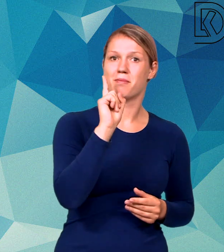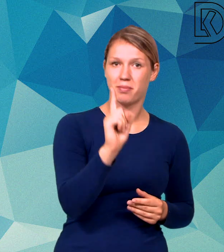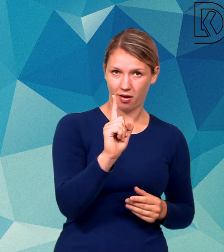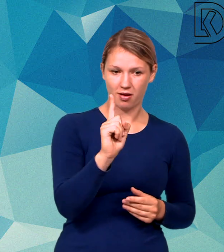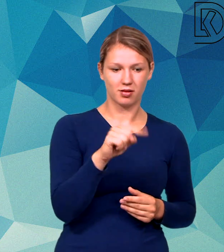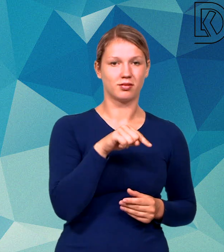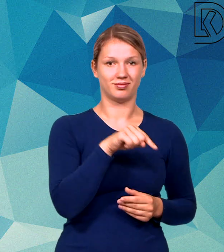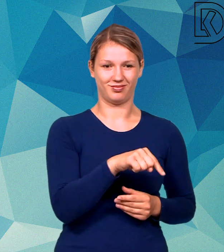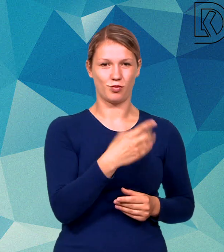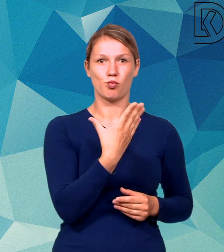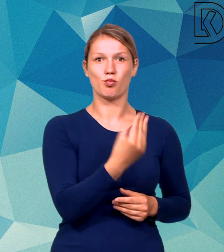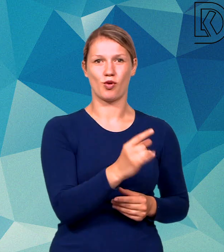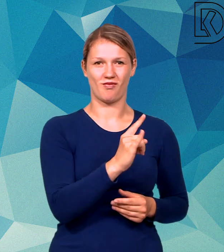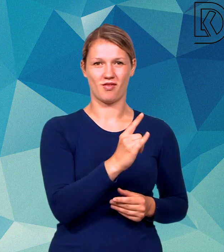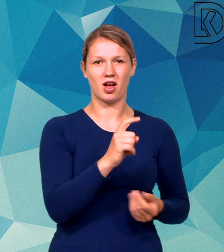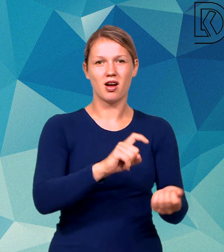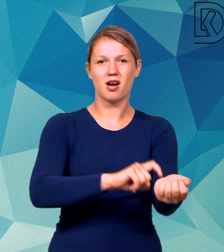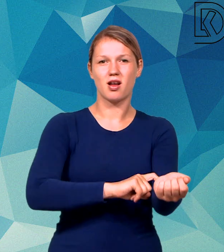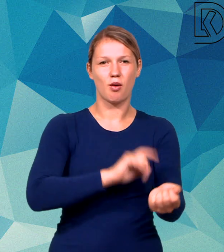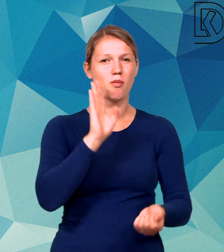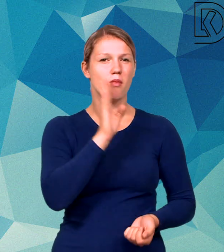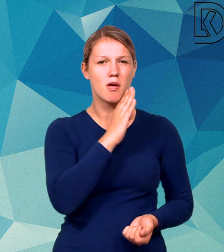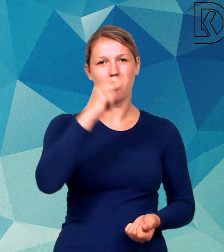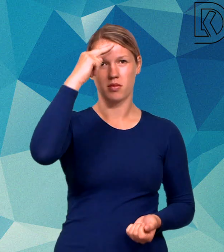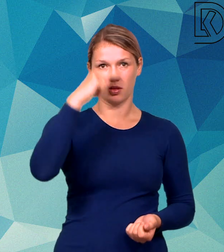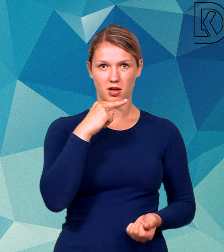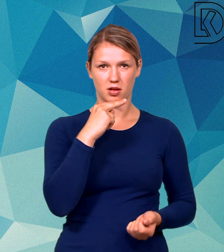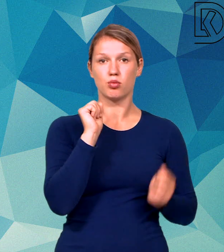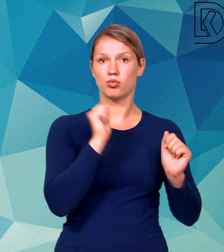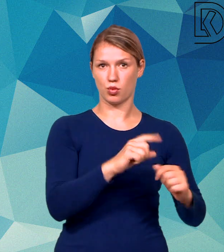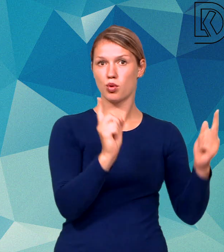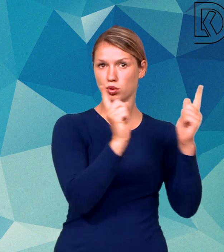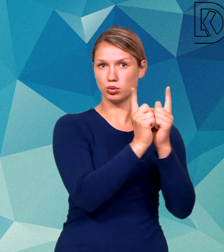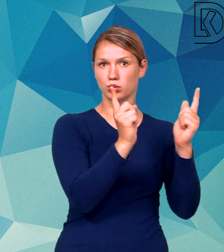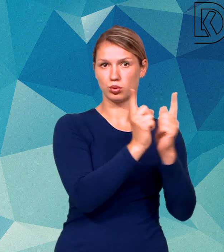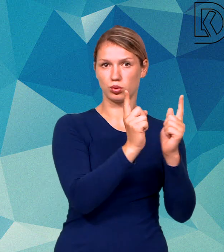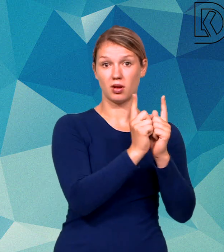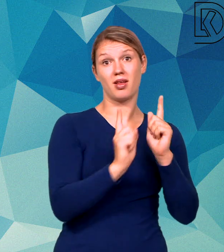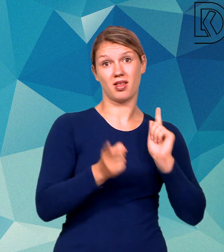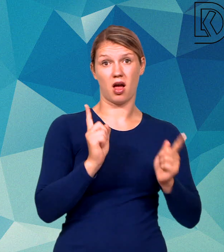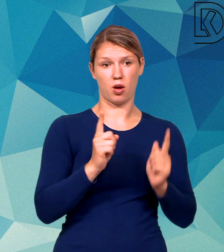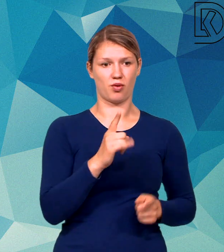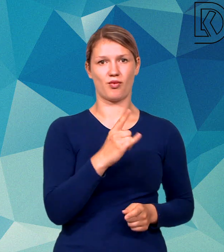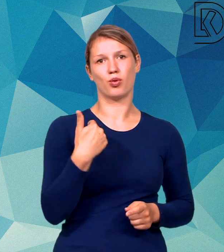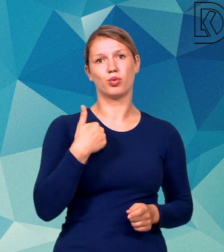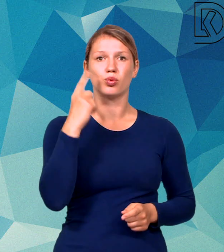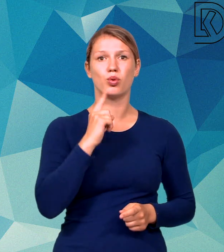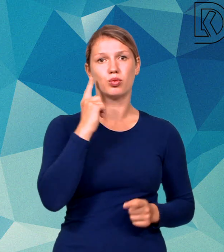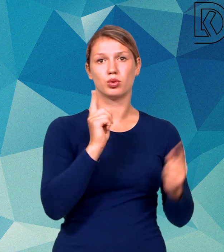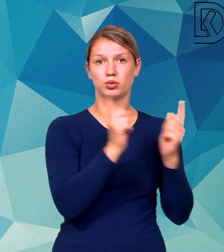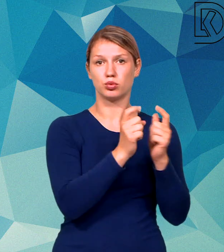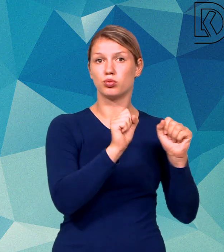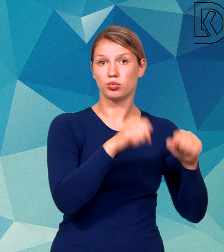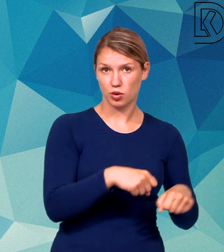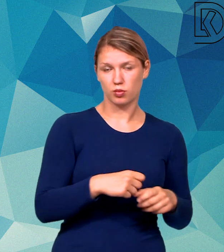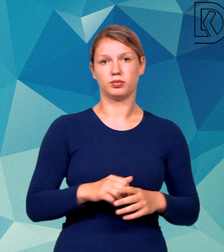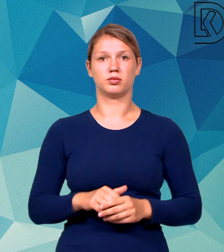tačiau vaikas turi teisę susitikti su biologiniais savo tėvais, jeigu pats to nori.